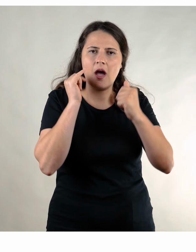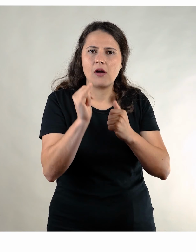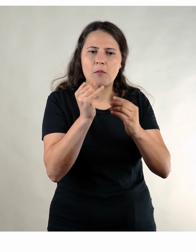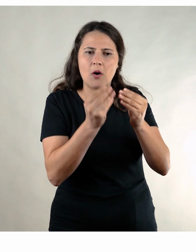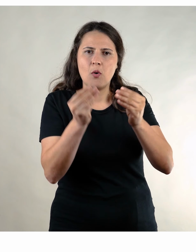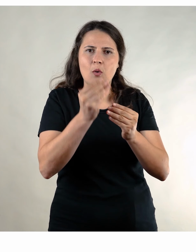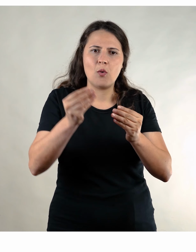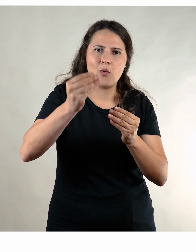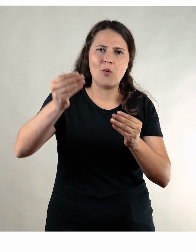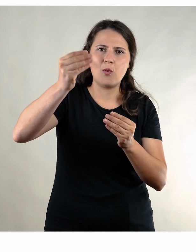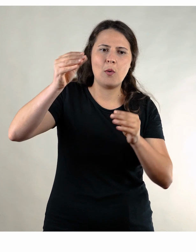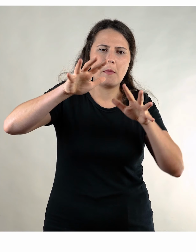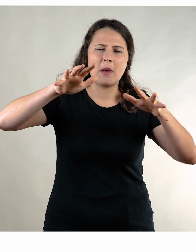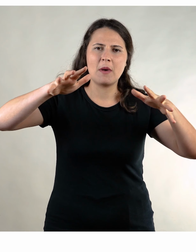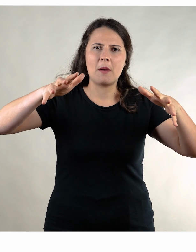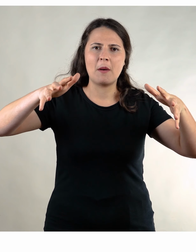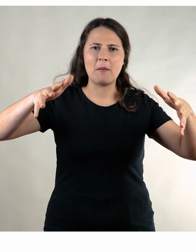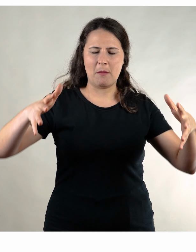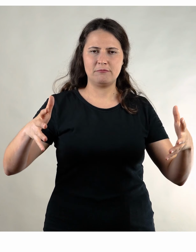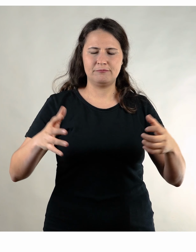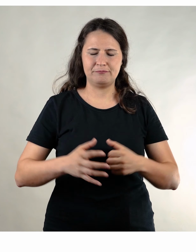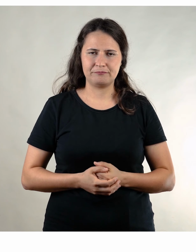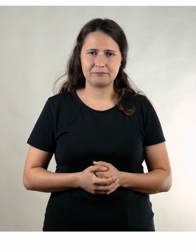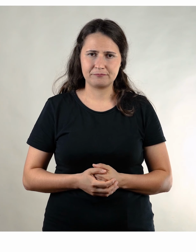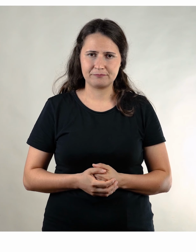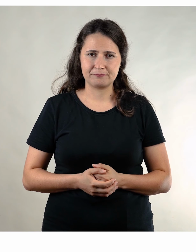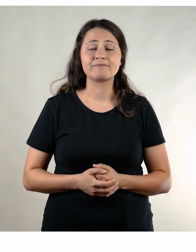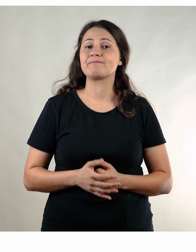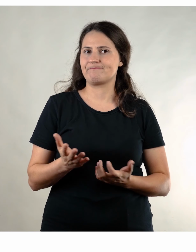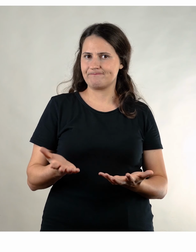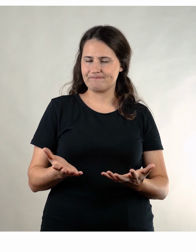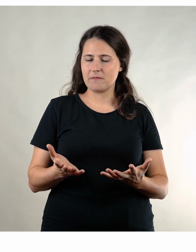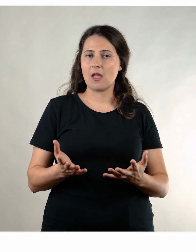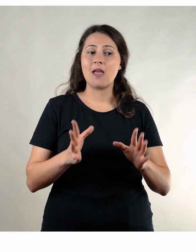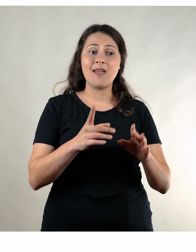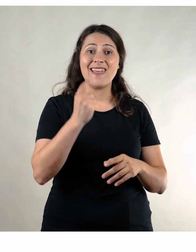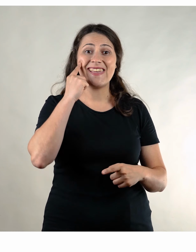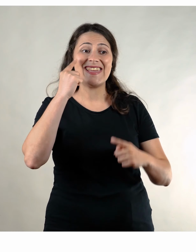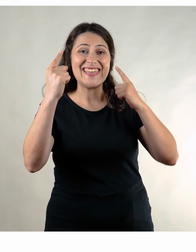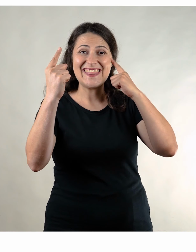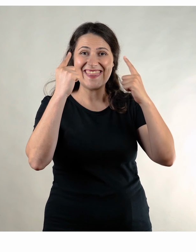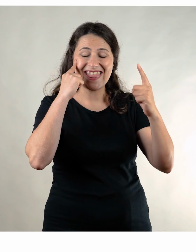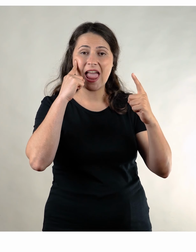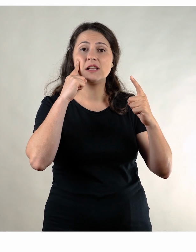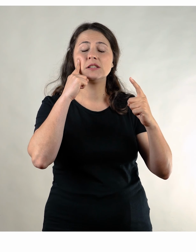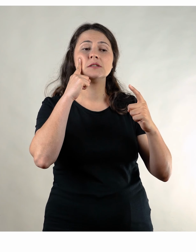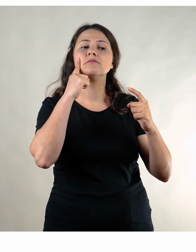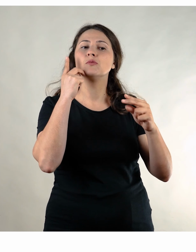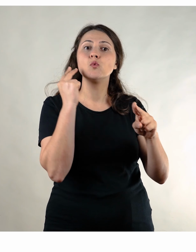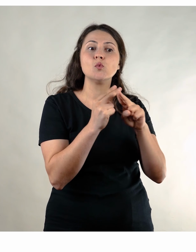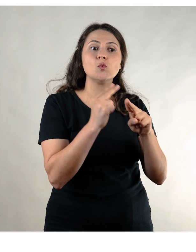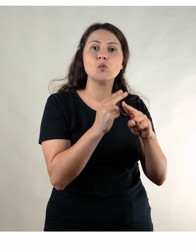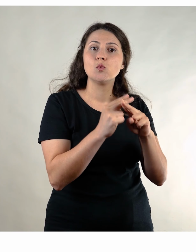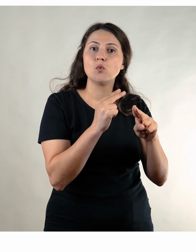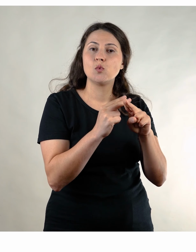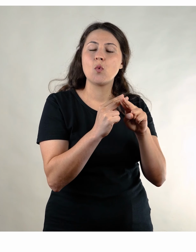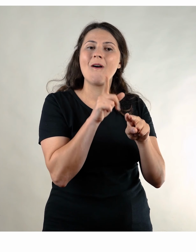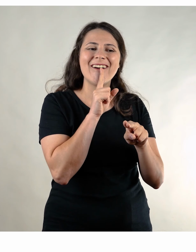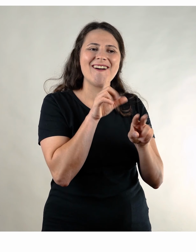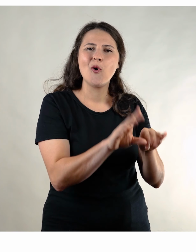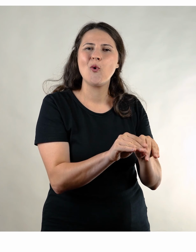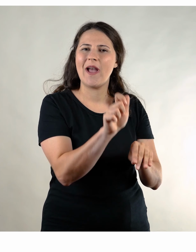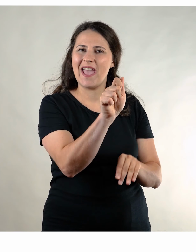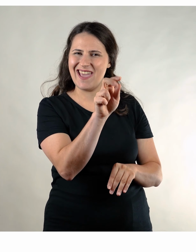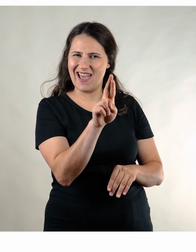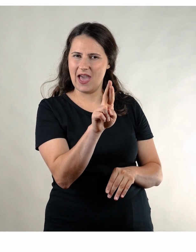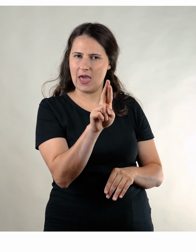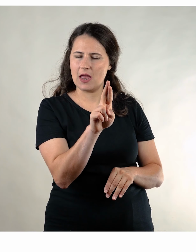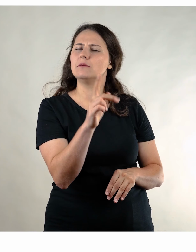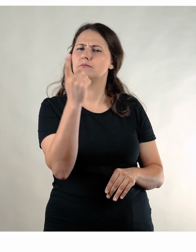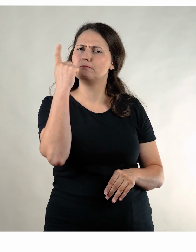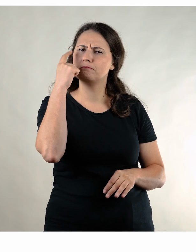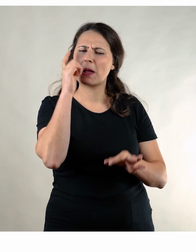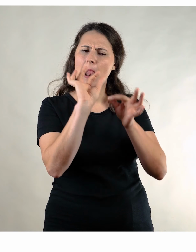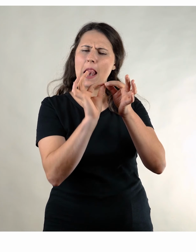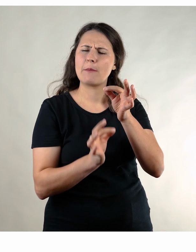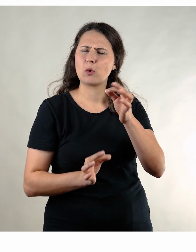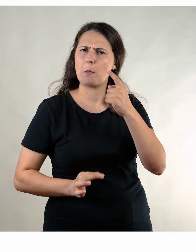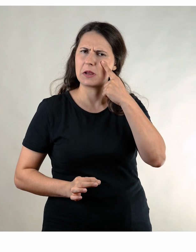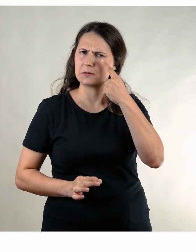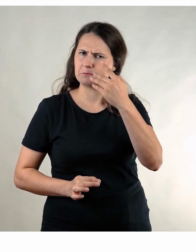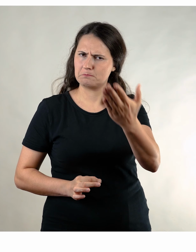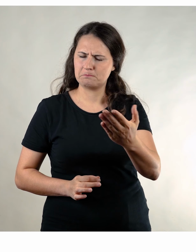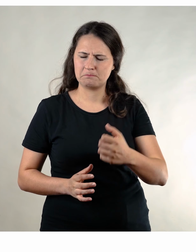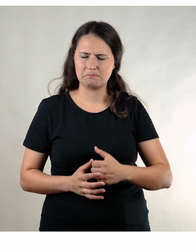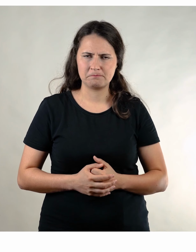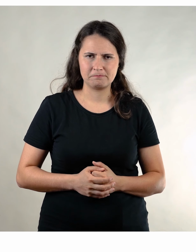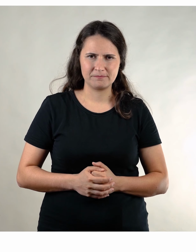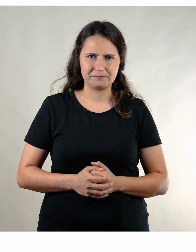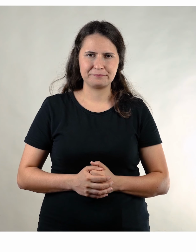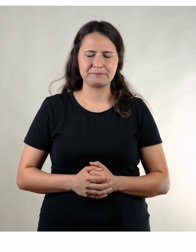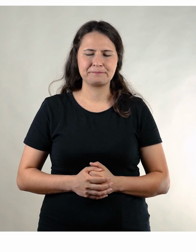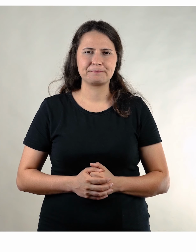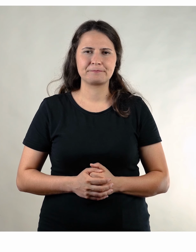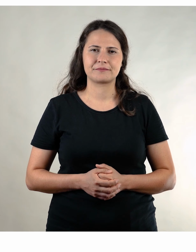Ωστόσο, μερικές από τις πιο αποτελεσματικές και καινοτόμες χρήσεις της, εξηγούνται λεπτομερώς παρακάτω.